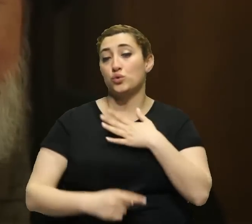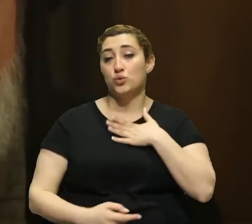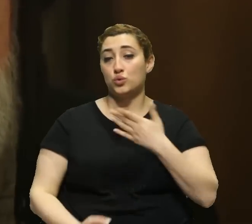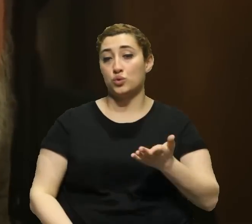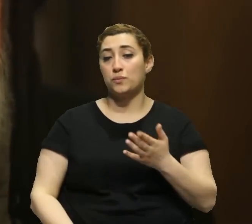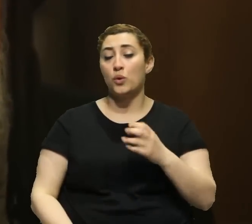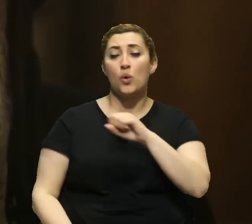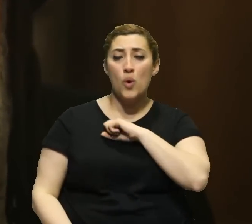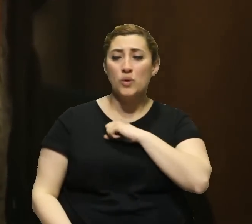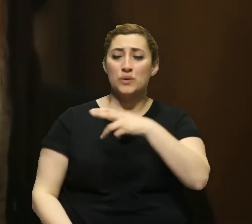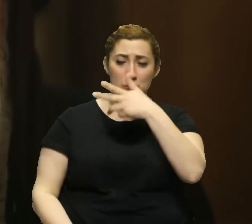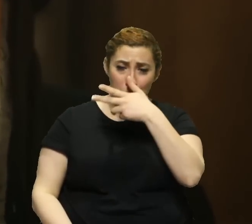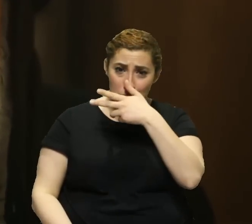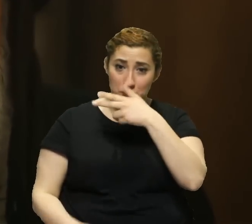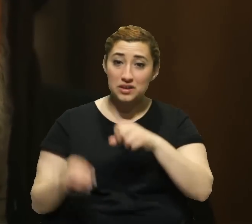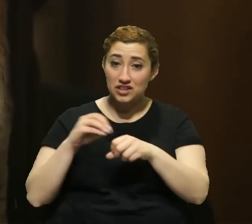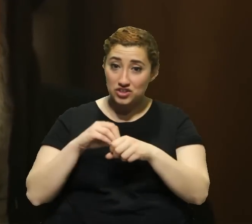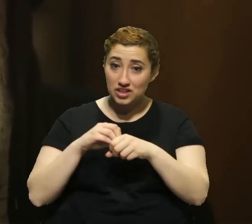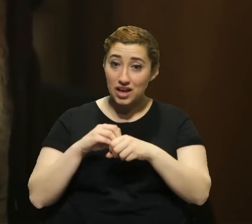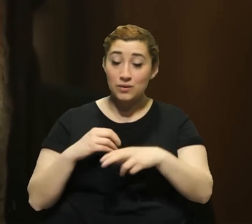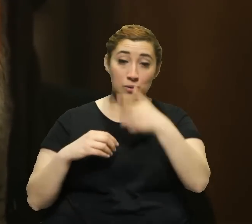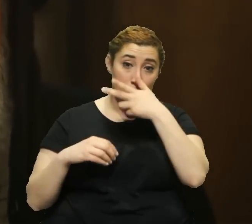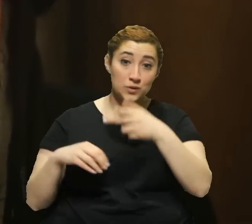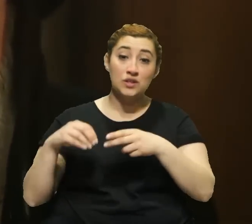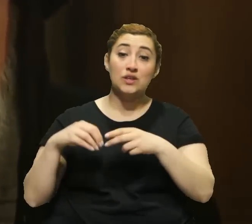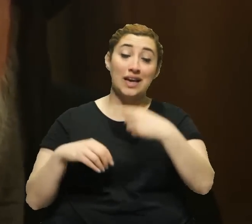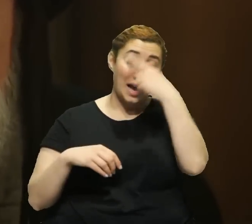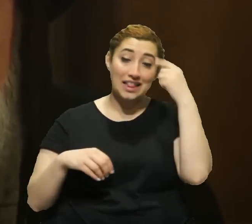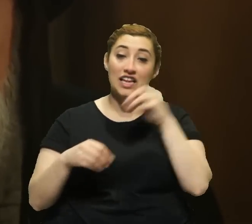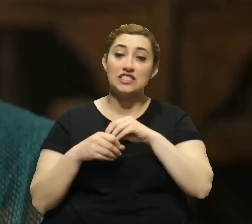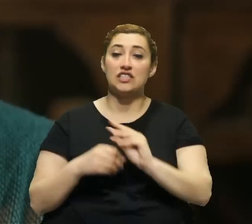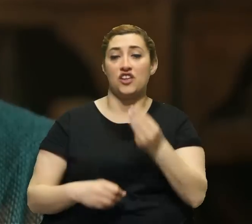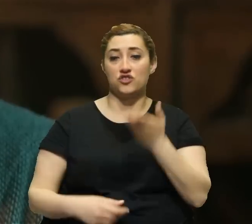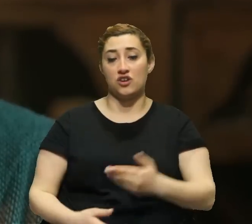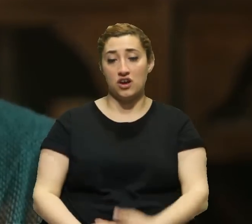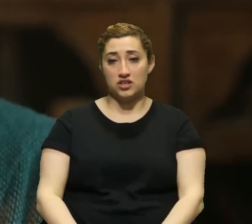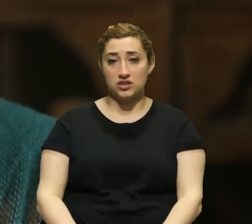Endişe; kederden... ...keder; kaderden.